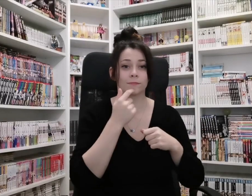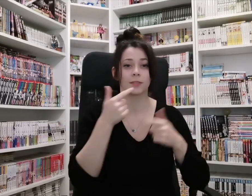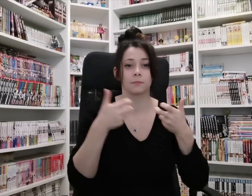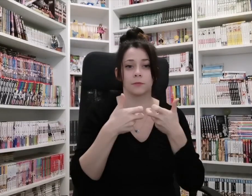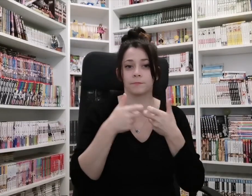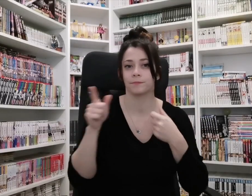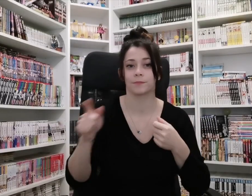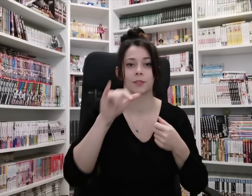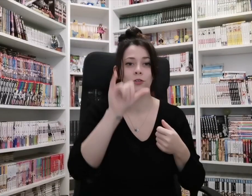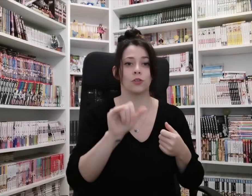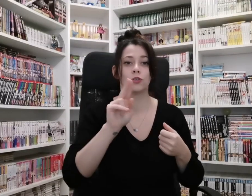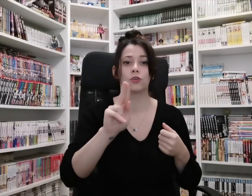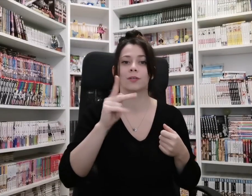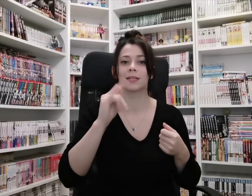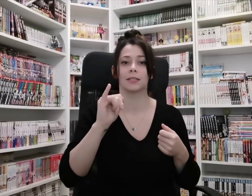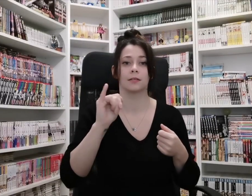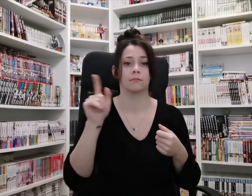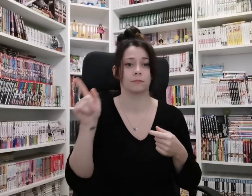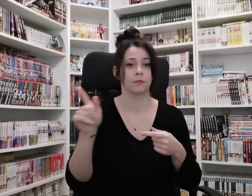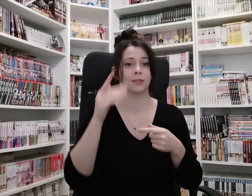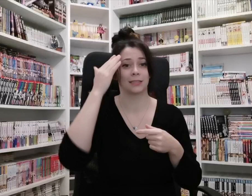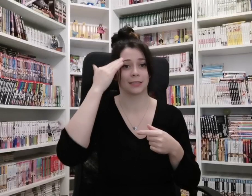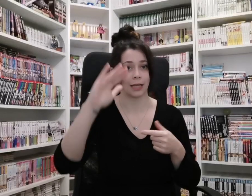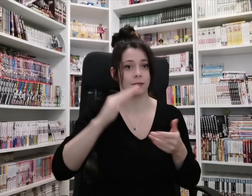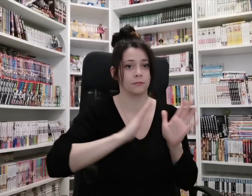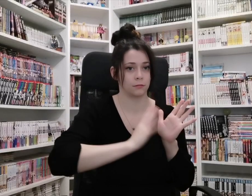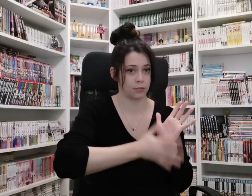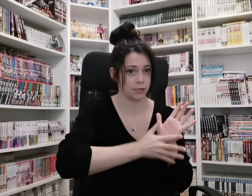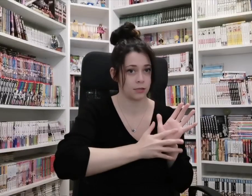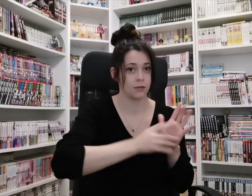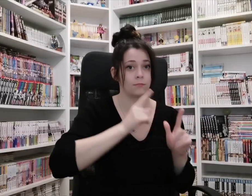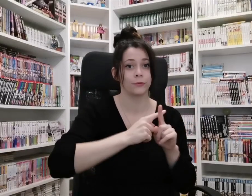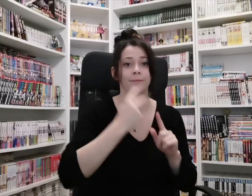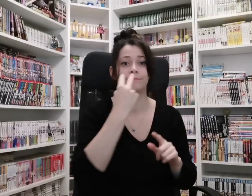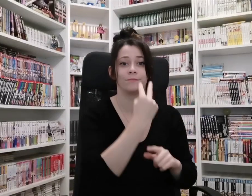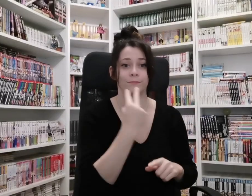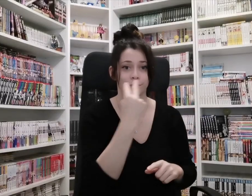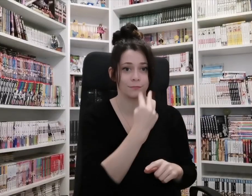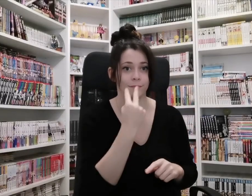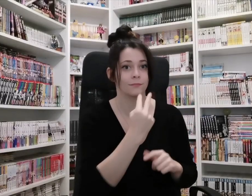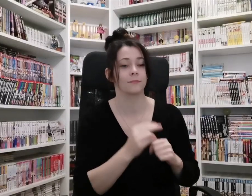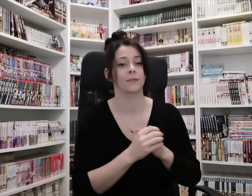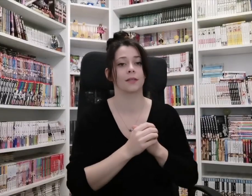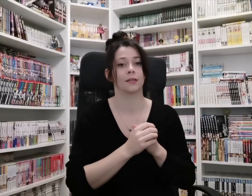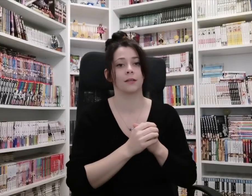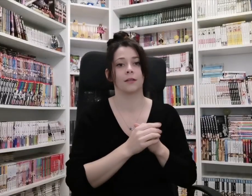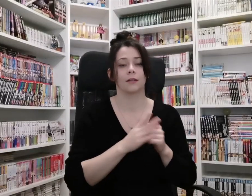Yuki utilise la langue des signes japonaise… et sait lire sur les lèvres.